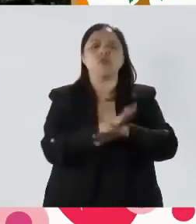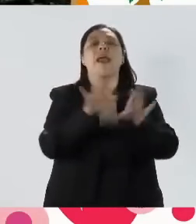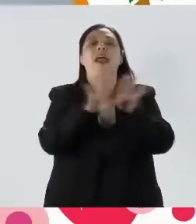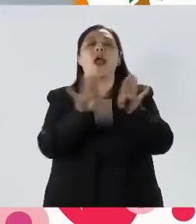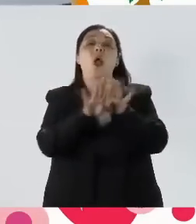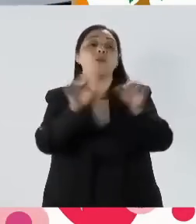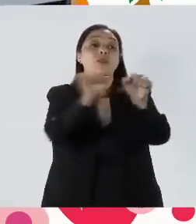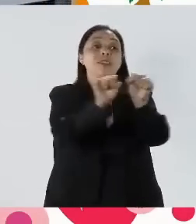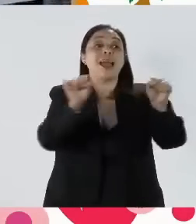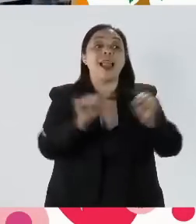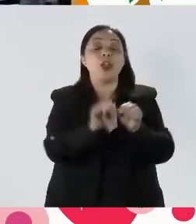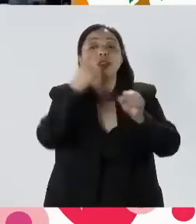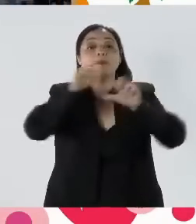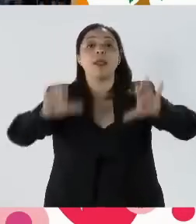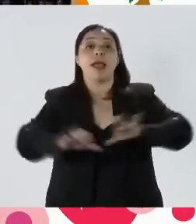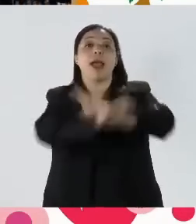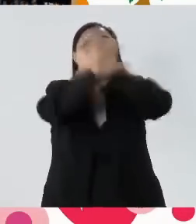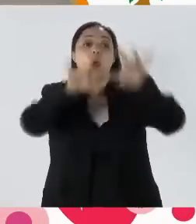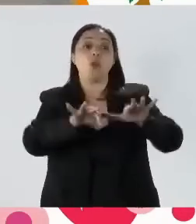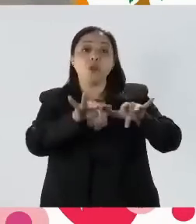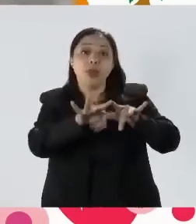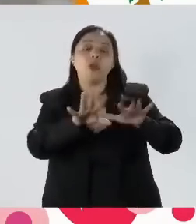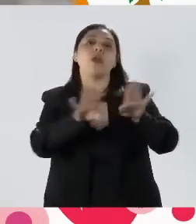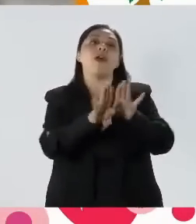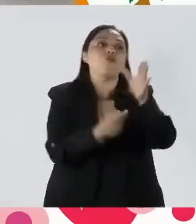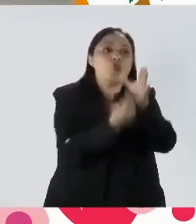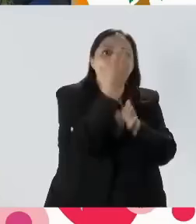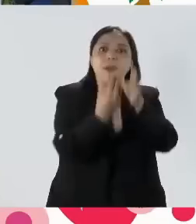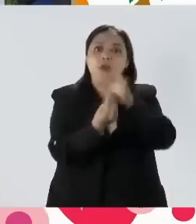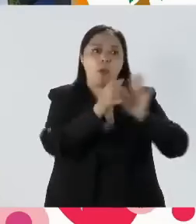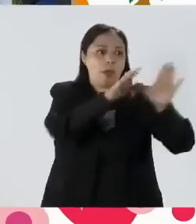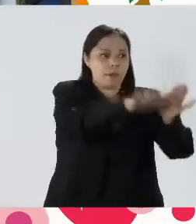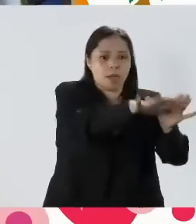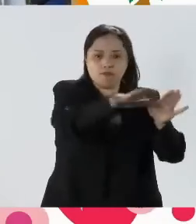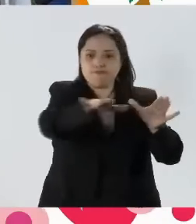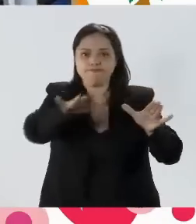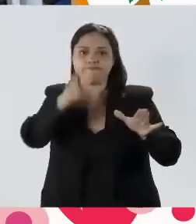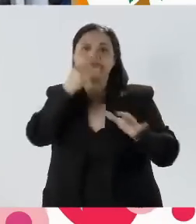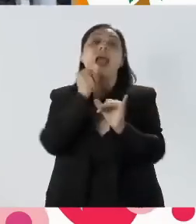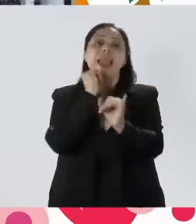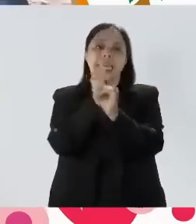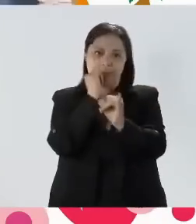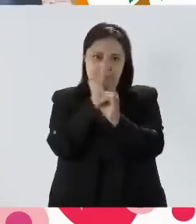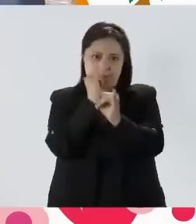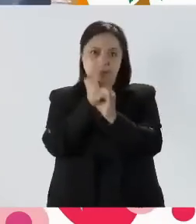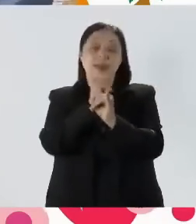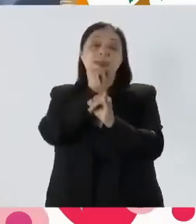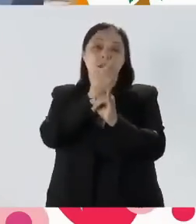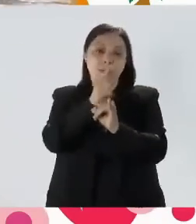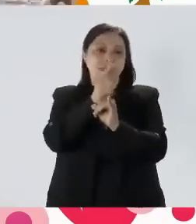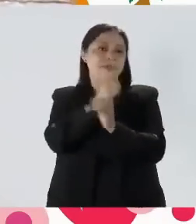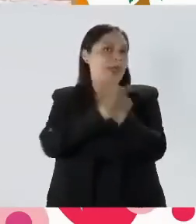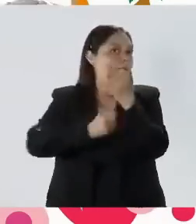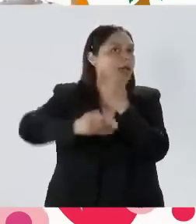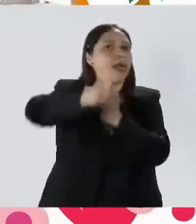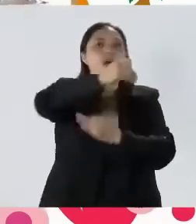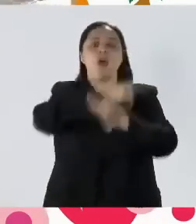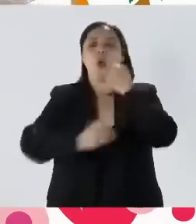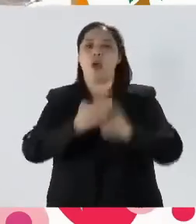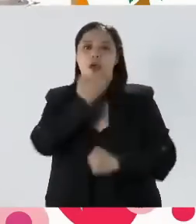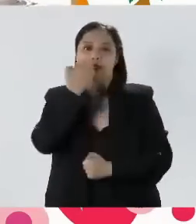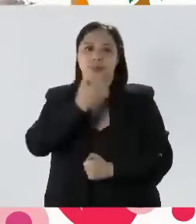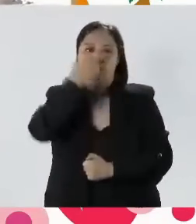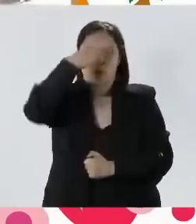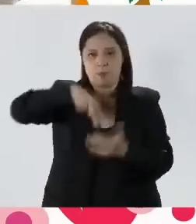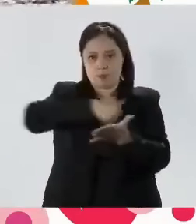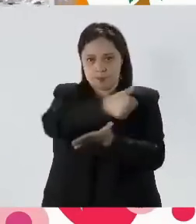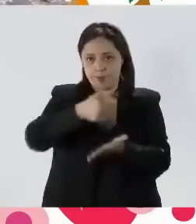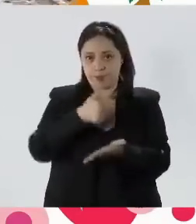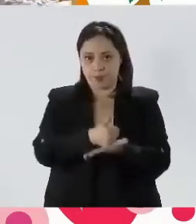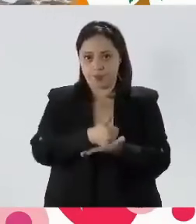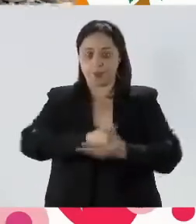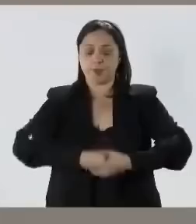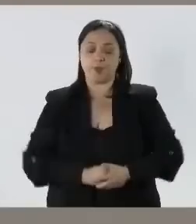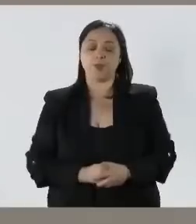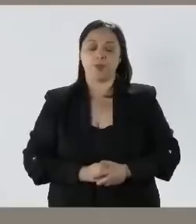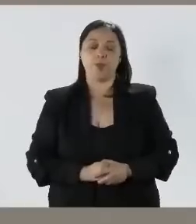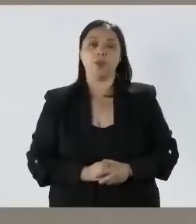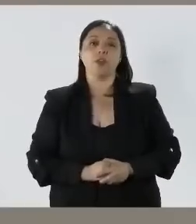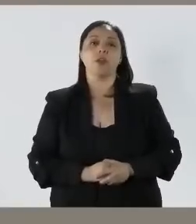computadoras computadoras nuevas e internet en todas las escuelas de la ciudad y para cambiar